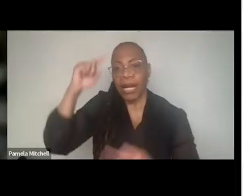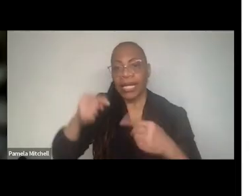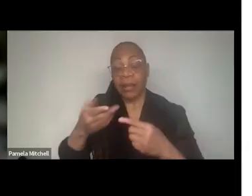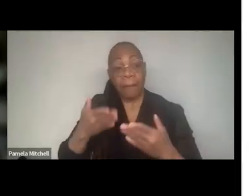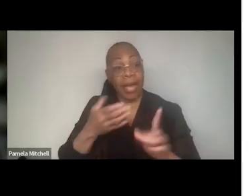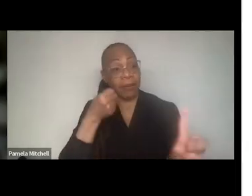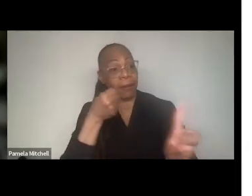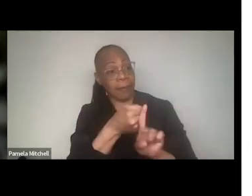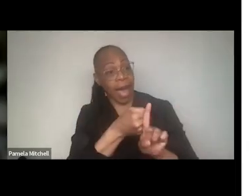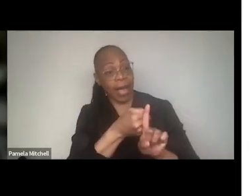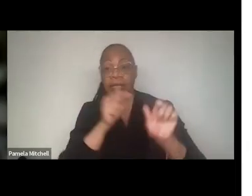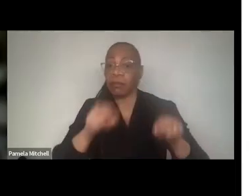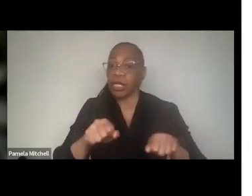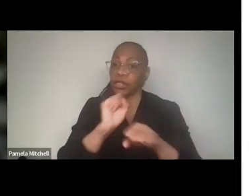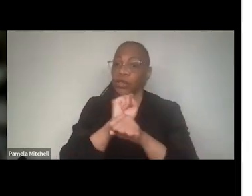lo cual va a apoyar ese caso de SOAR.